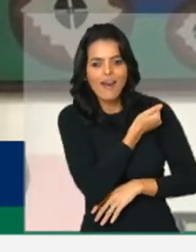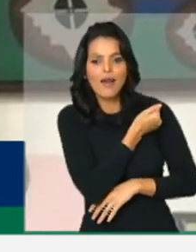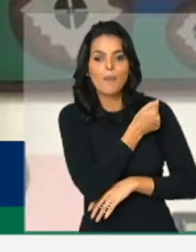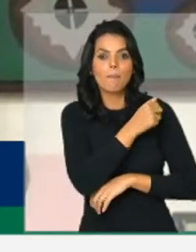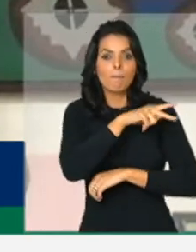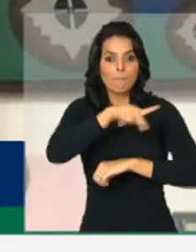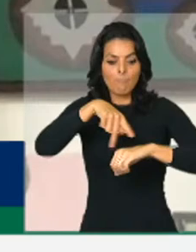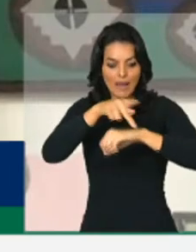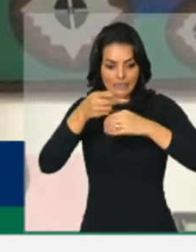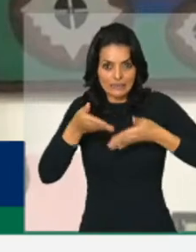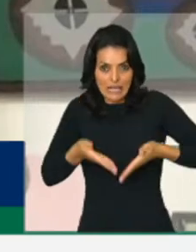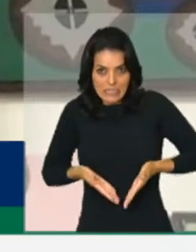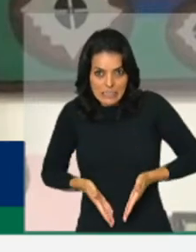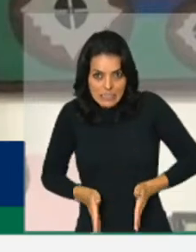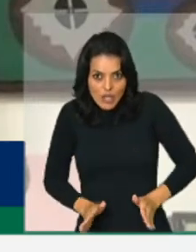MULHERES BATALHO REM DESDE